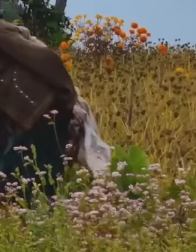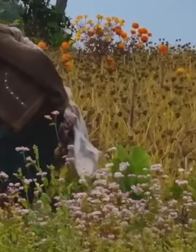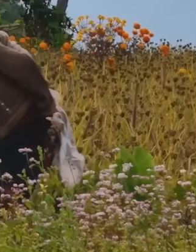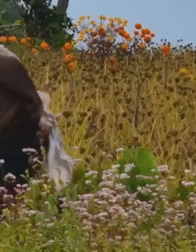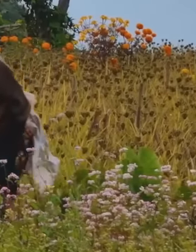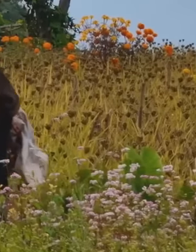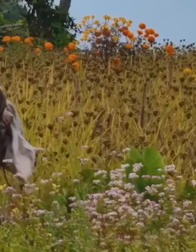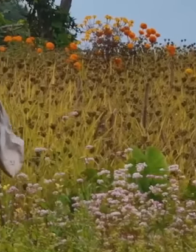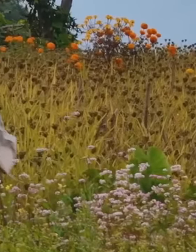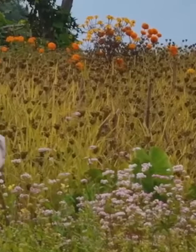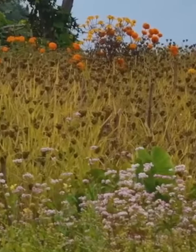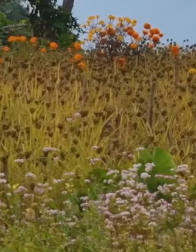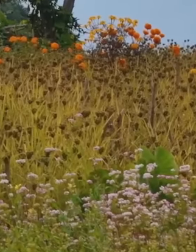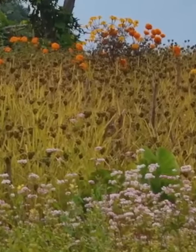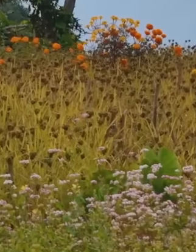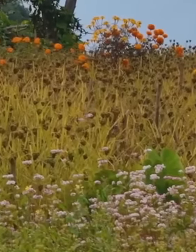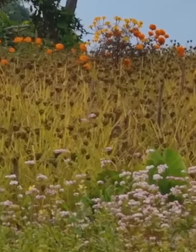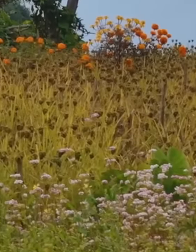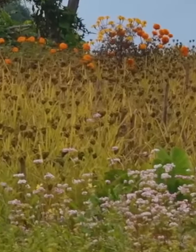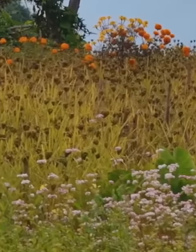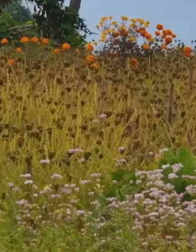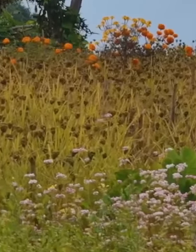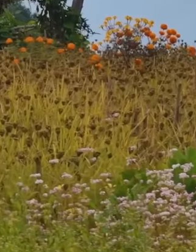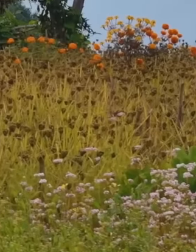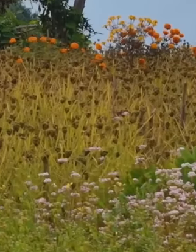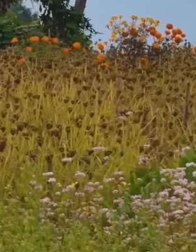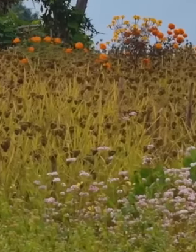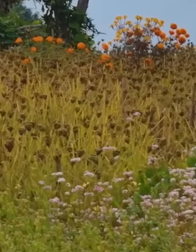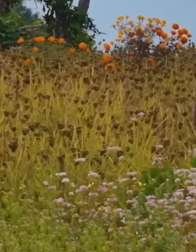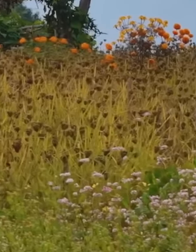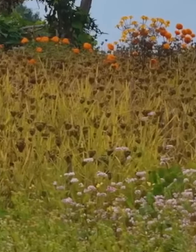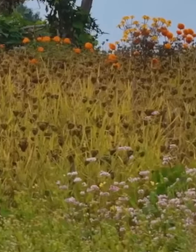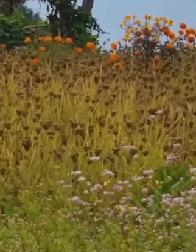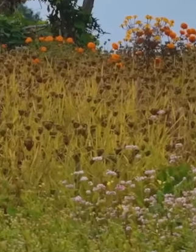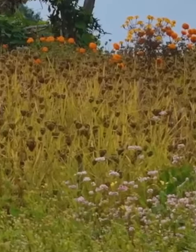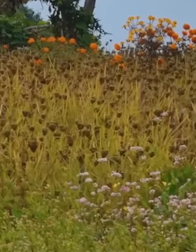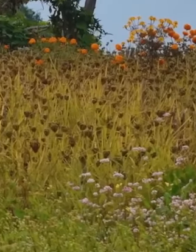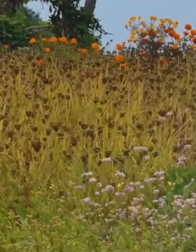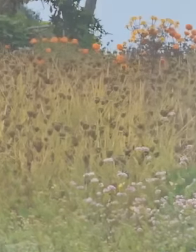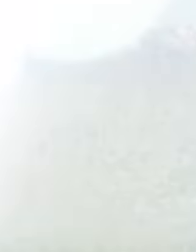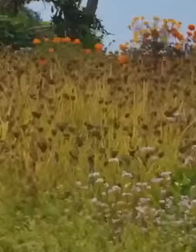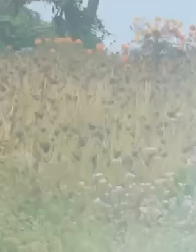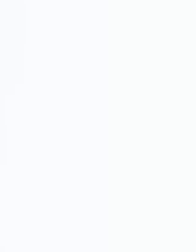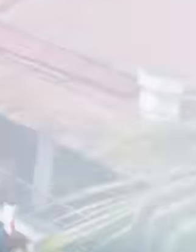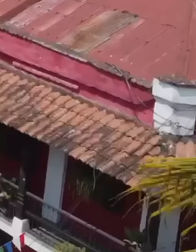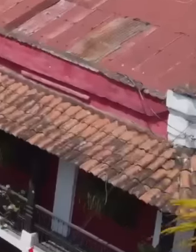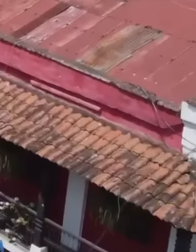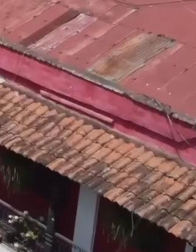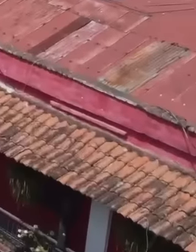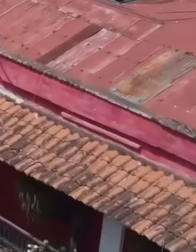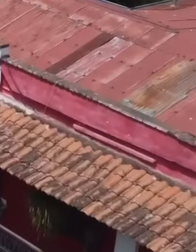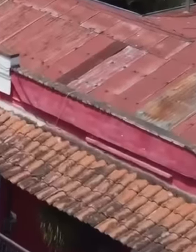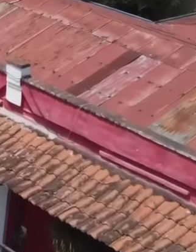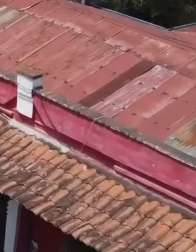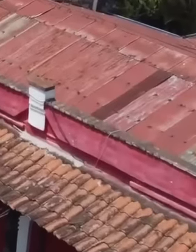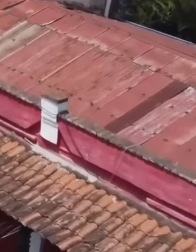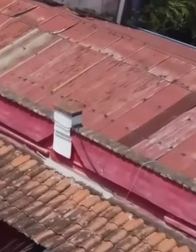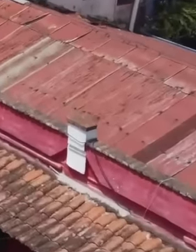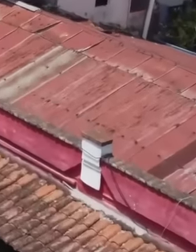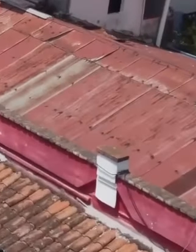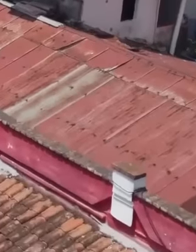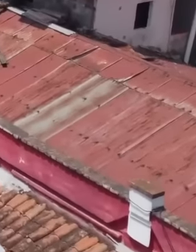usos y costumbres y son ellos quienes decidirán a través de asambleas comunitarias En qué invertir